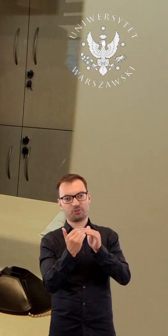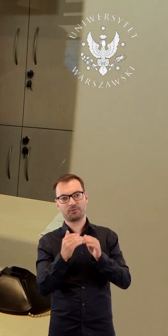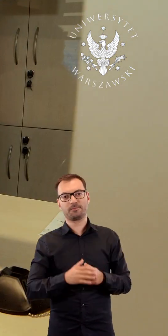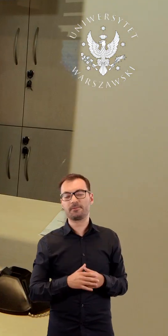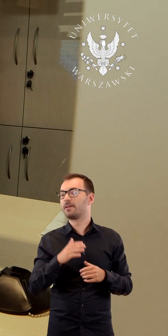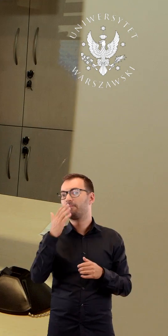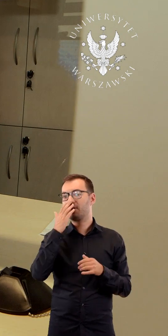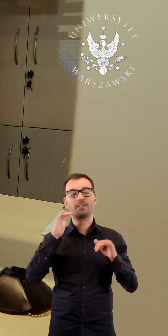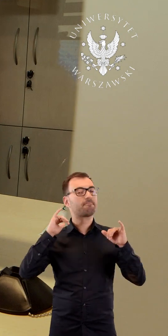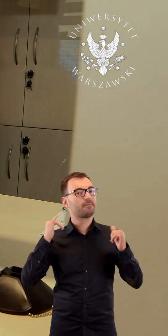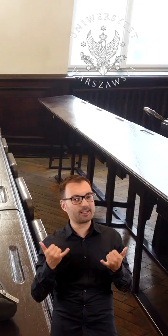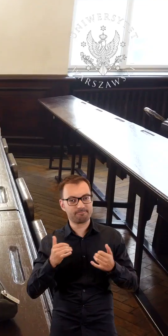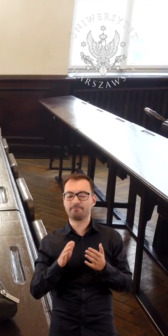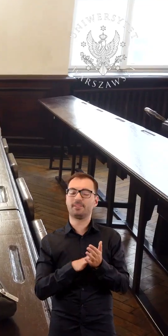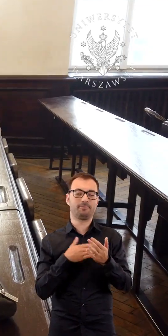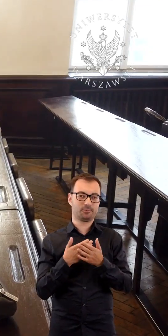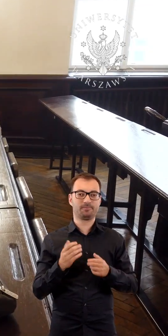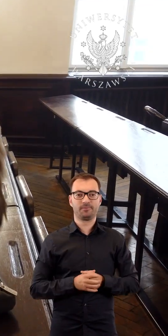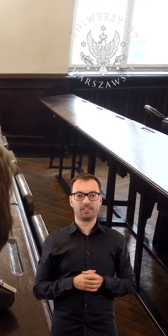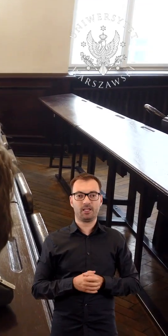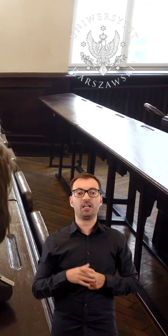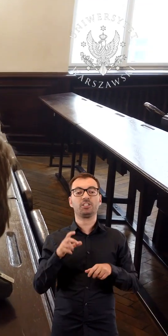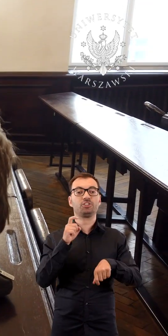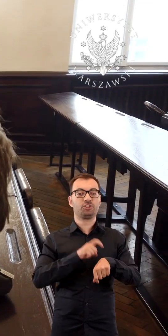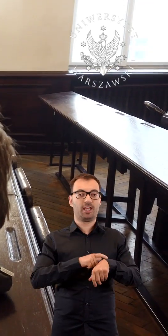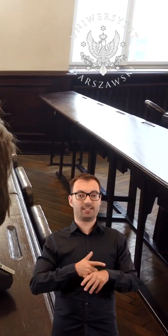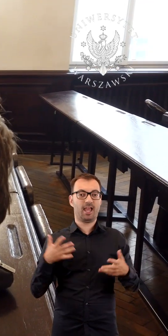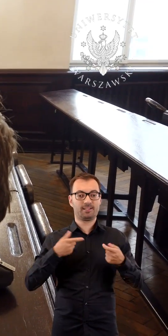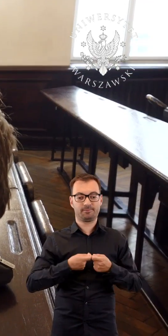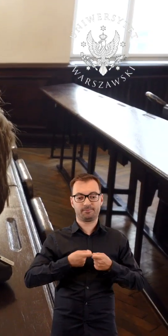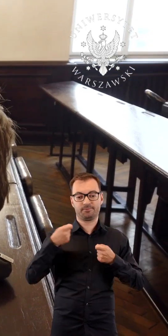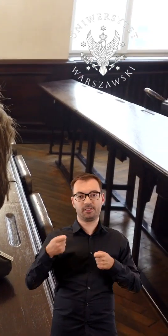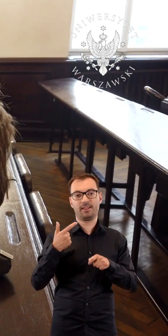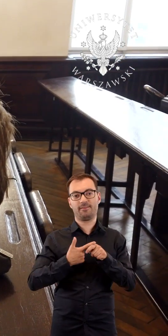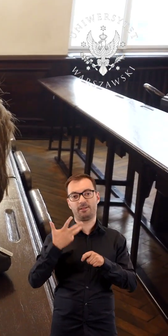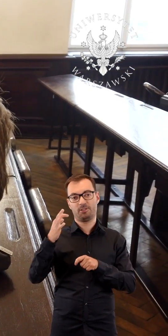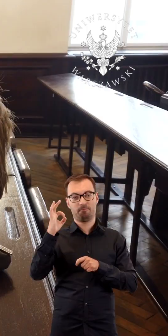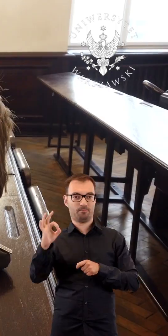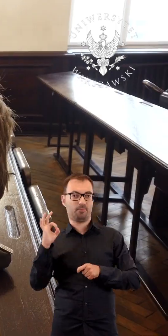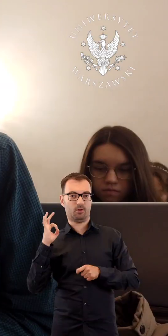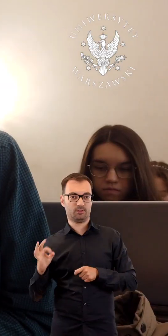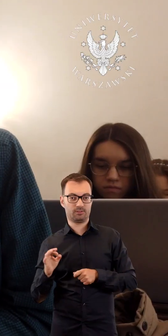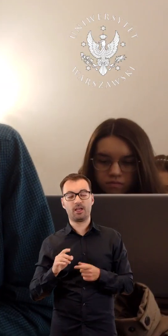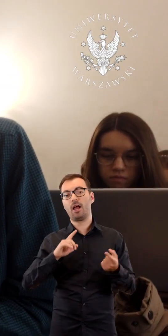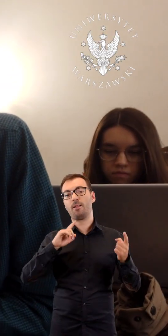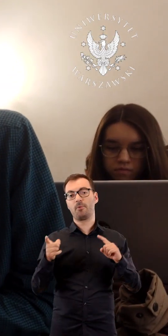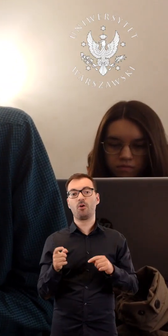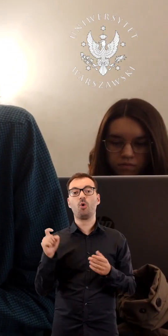Jakie to mogą być zmiany? Przede wszystkim wydłużenie czasu trwania egzaminu o 25%, a kolejnym dostosowaniem